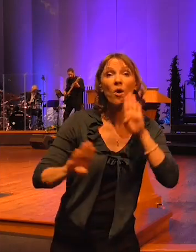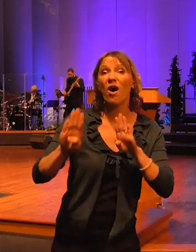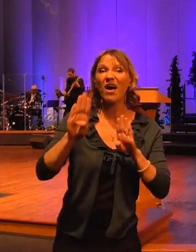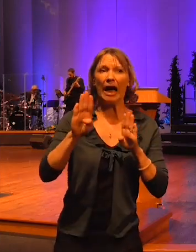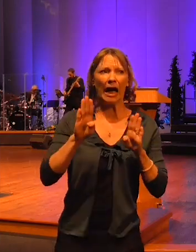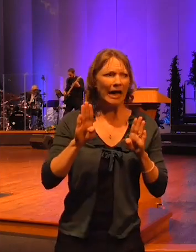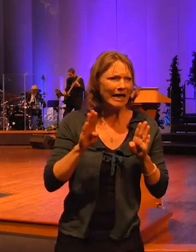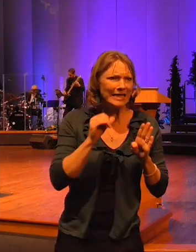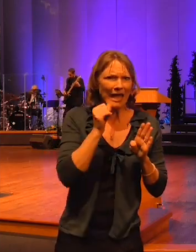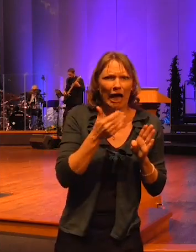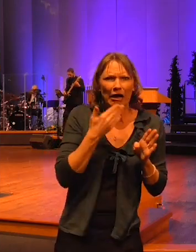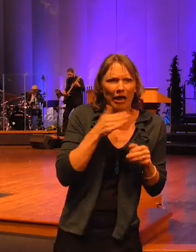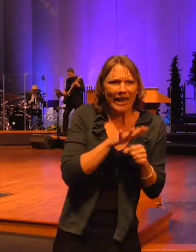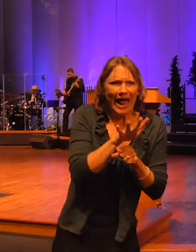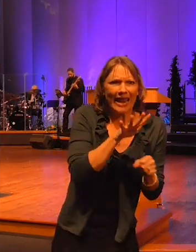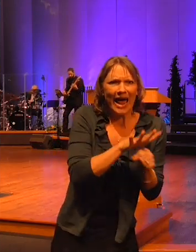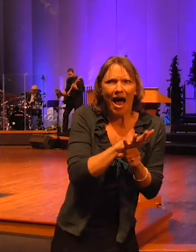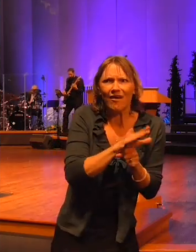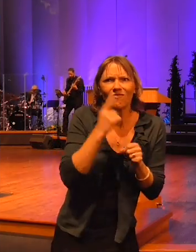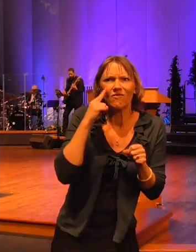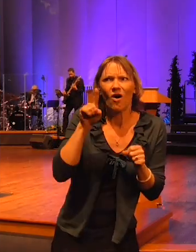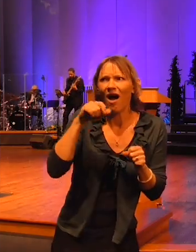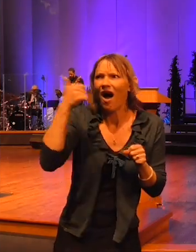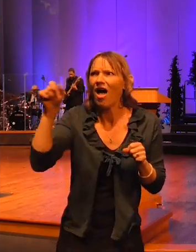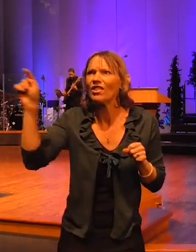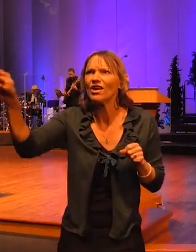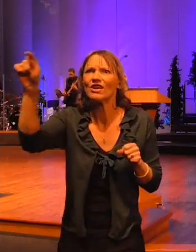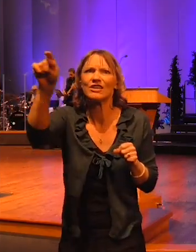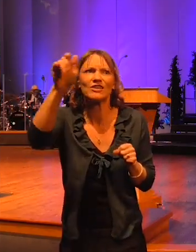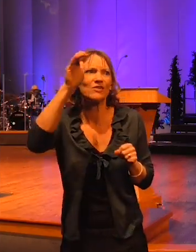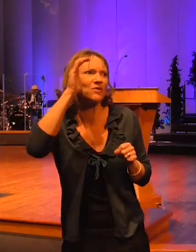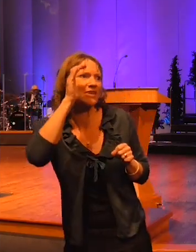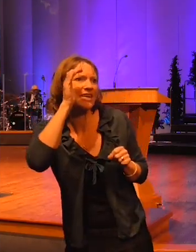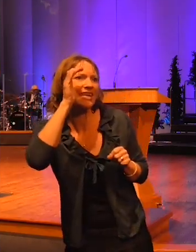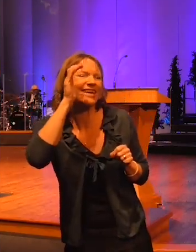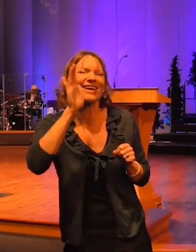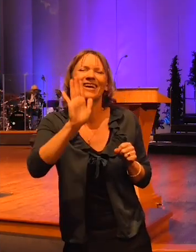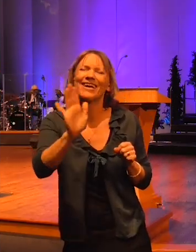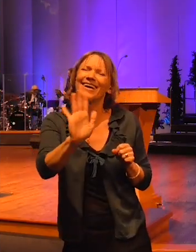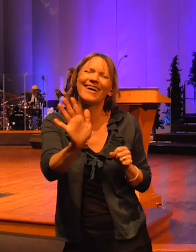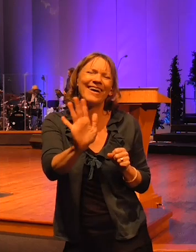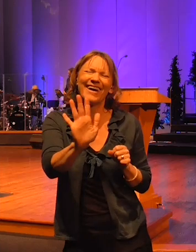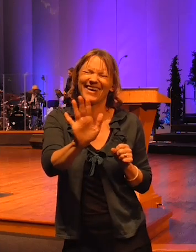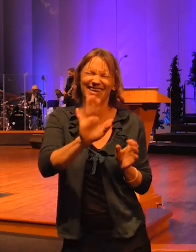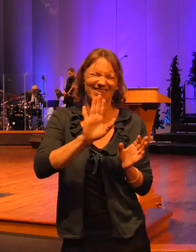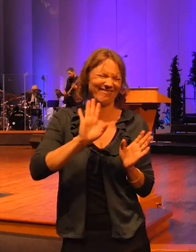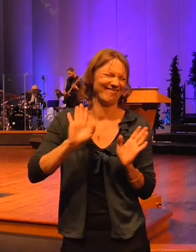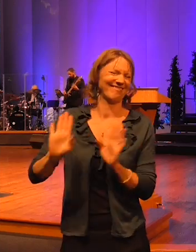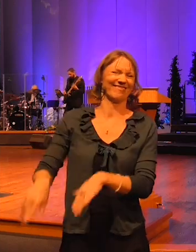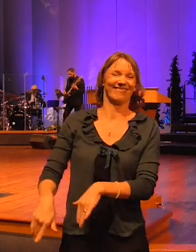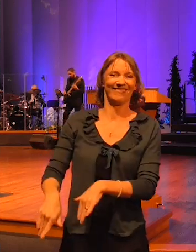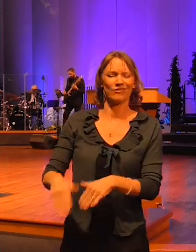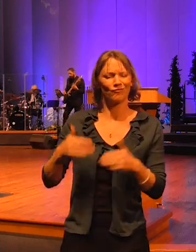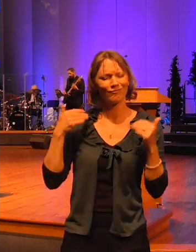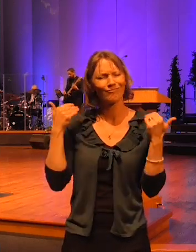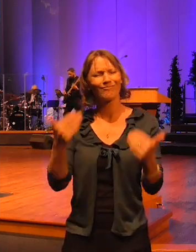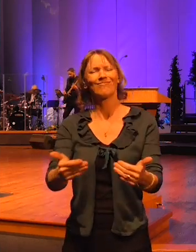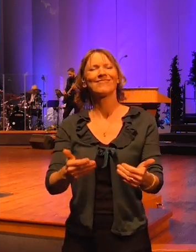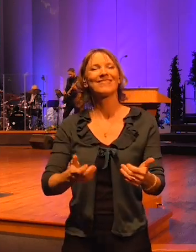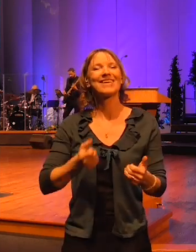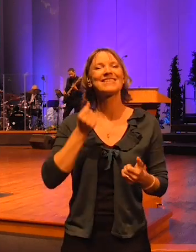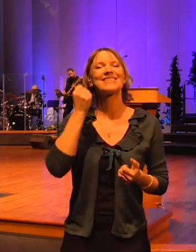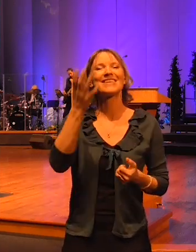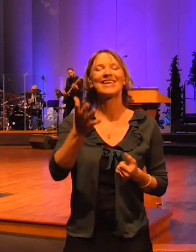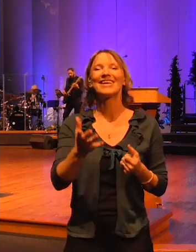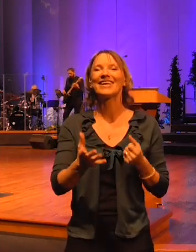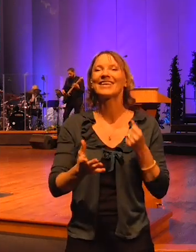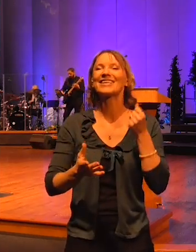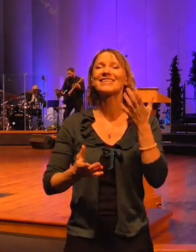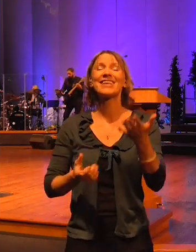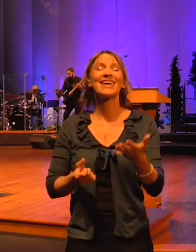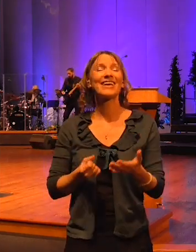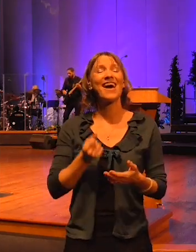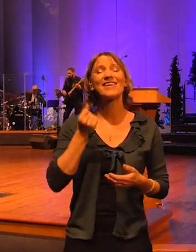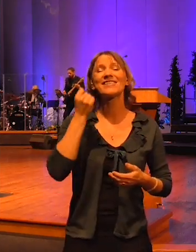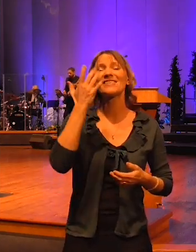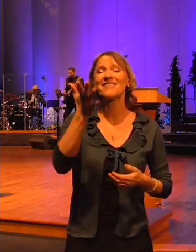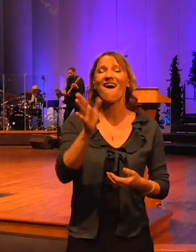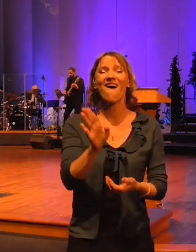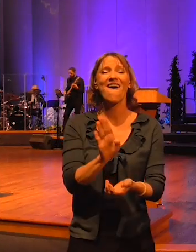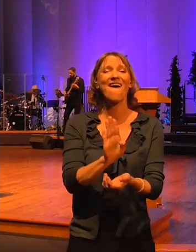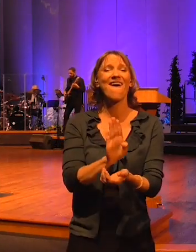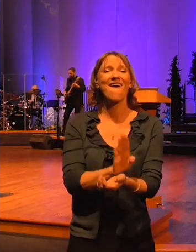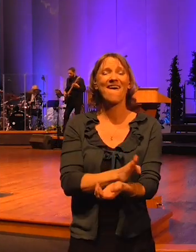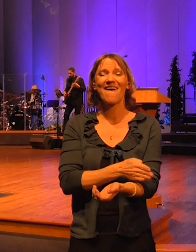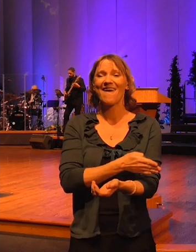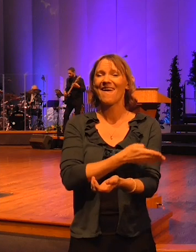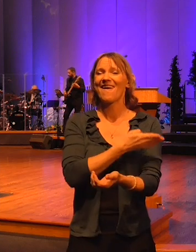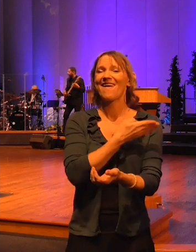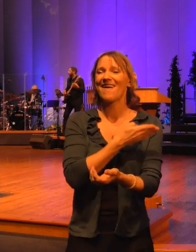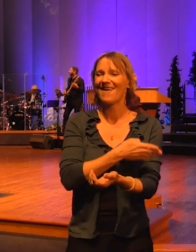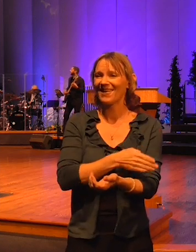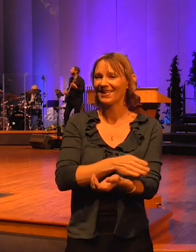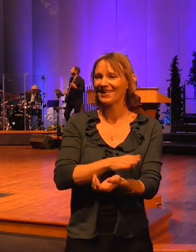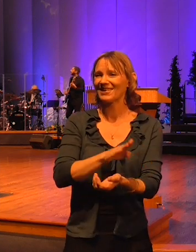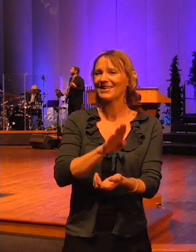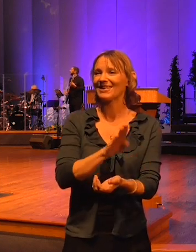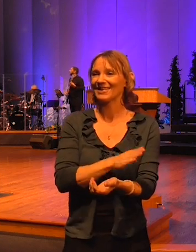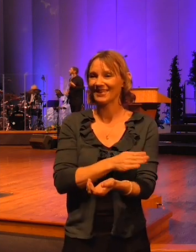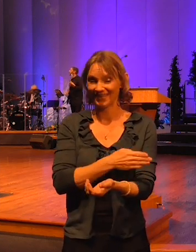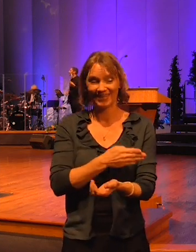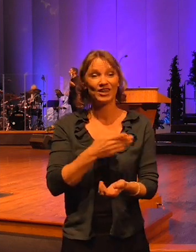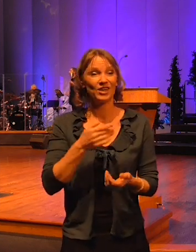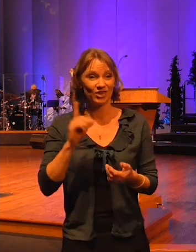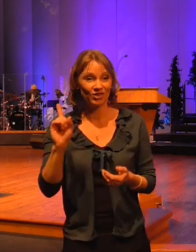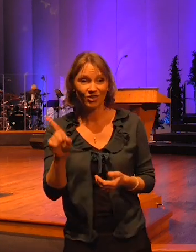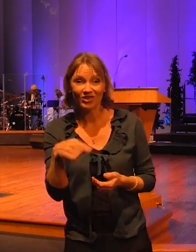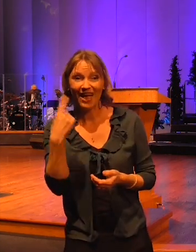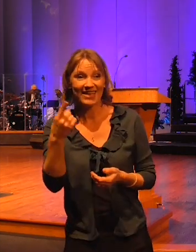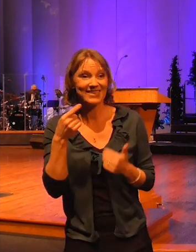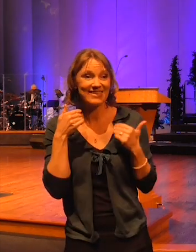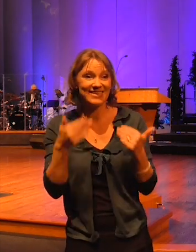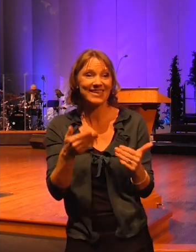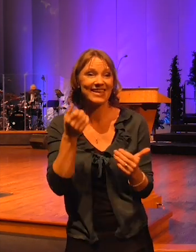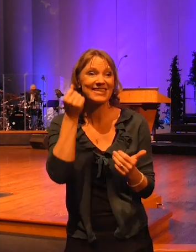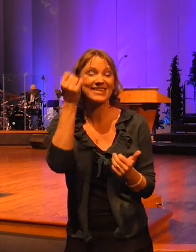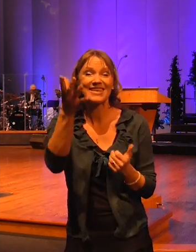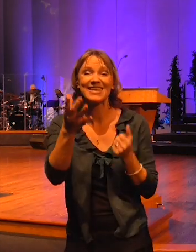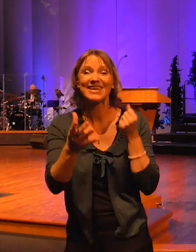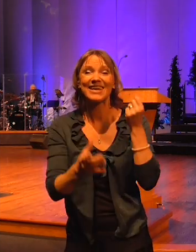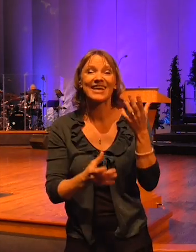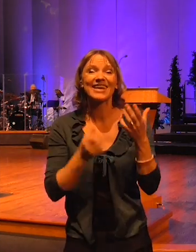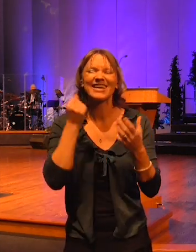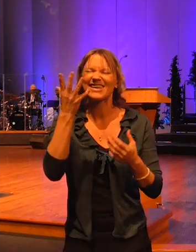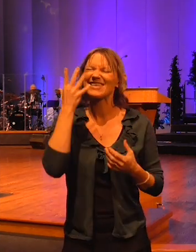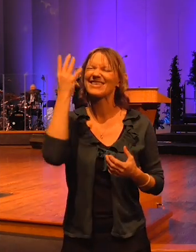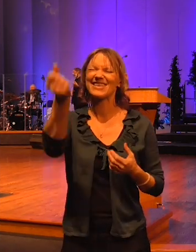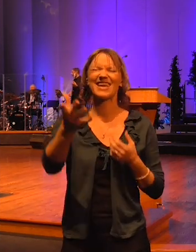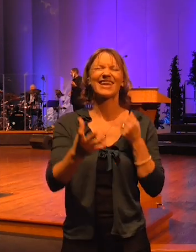no es lo suficientemente buena para que nadie más la escuche, solo canta, canta una canción solo canta solo canta canta una